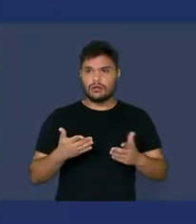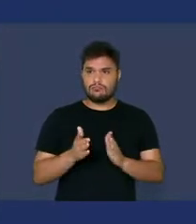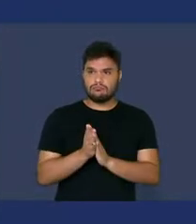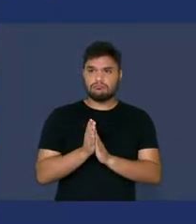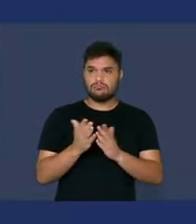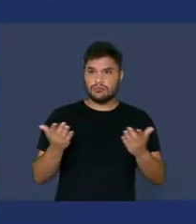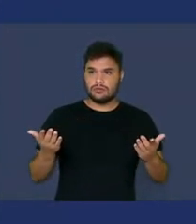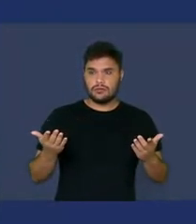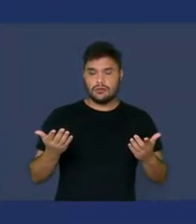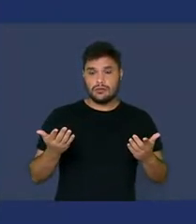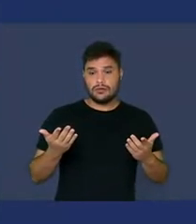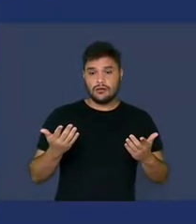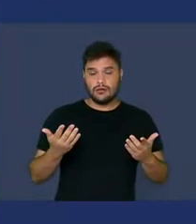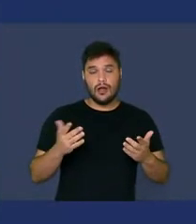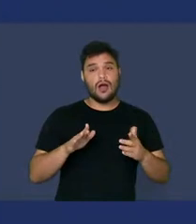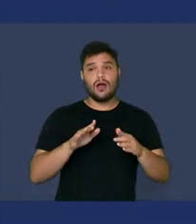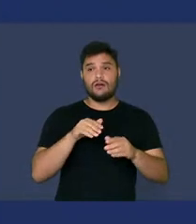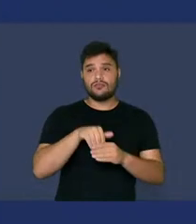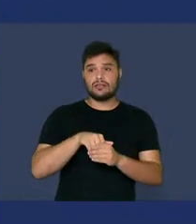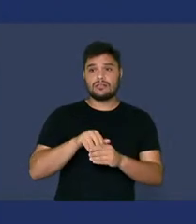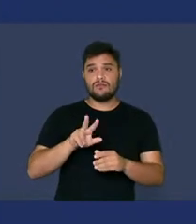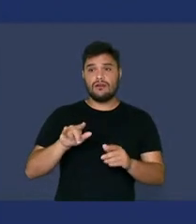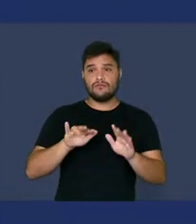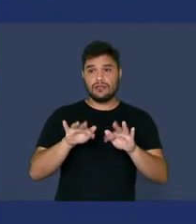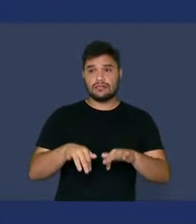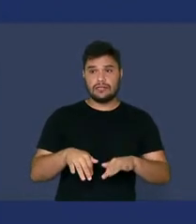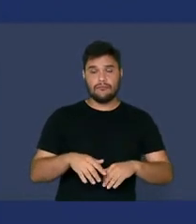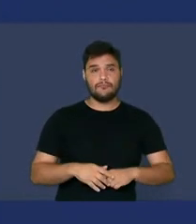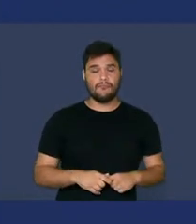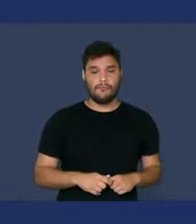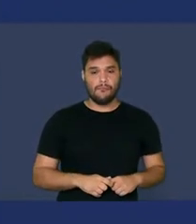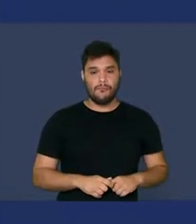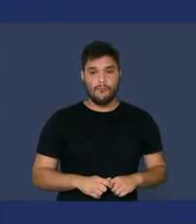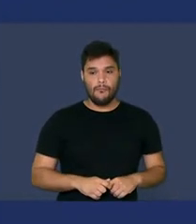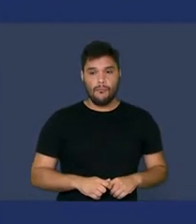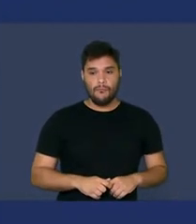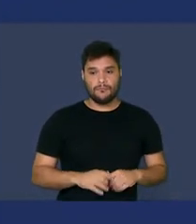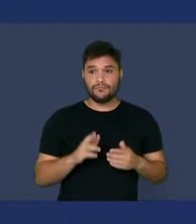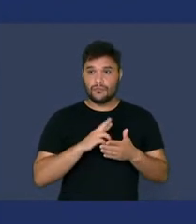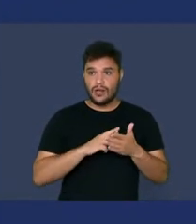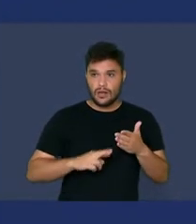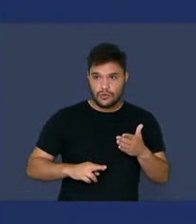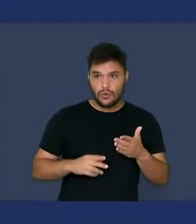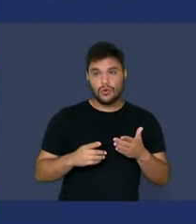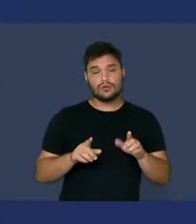NÃO PODE. É UMA TAPA DE NÃO SEI DIZER, TODOS QUE NESSE MOMENTO ESTÃO COMEMORANDO A VITÓRIA. [PRESIDENTE]: ENCERRAR A VOTAÇÃO, EU DEI TEMPO A